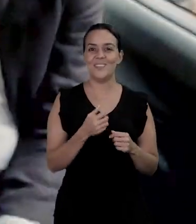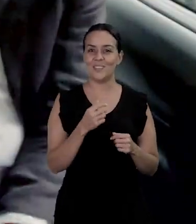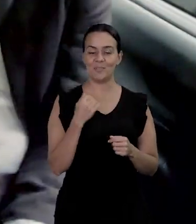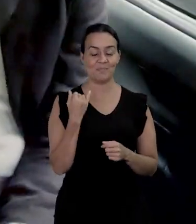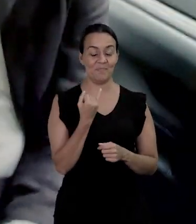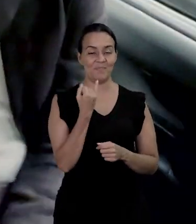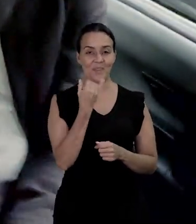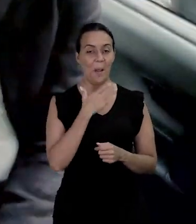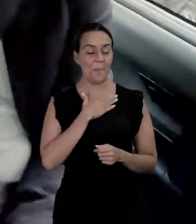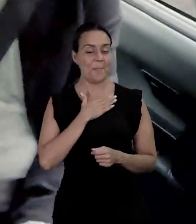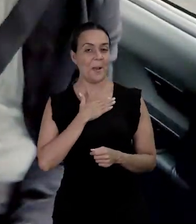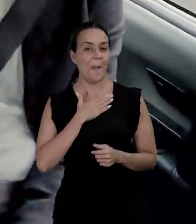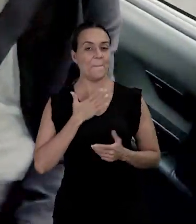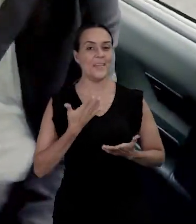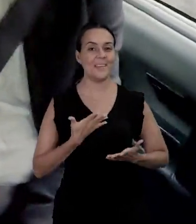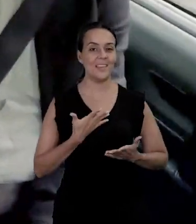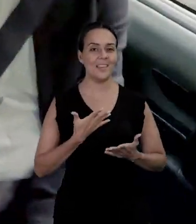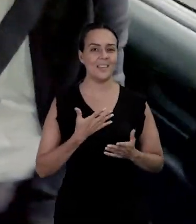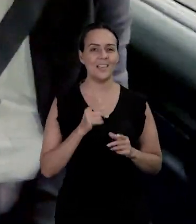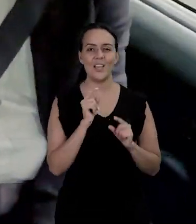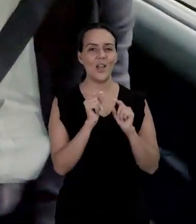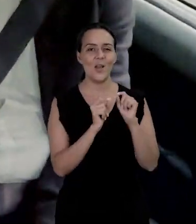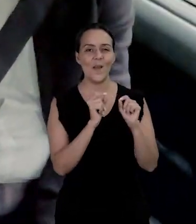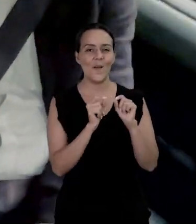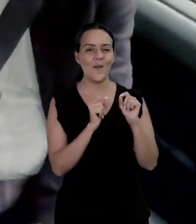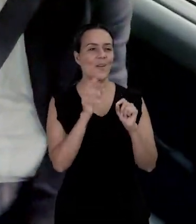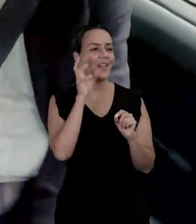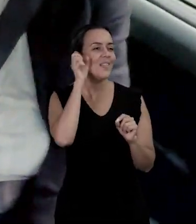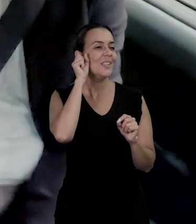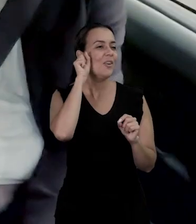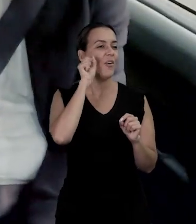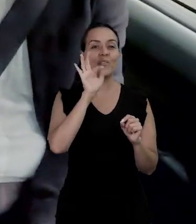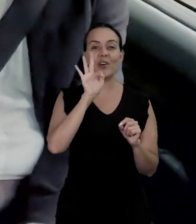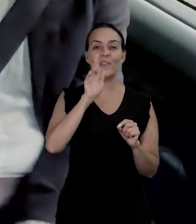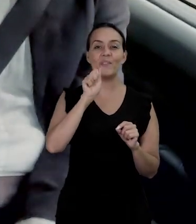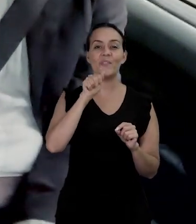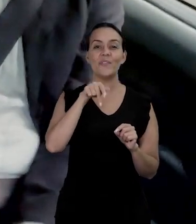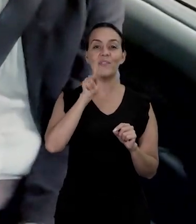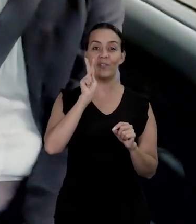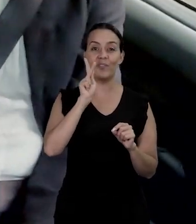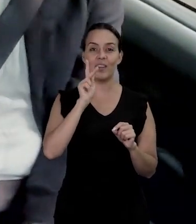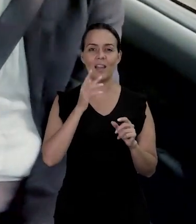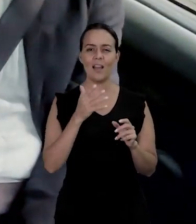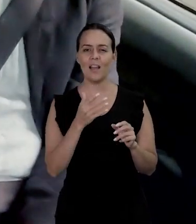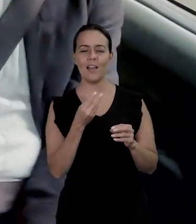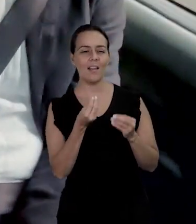Você vai baixar tudo do Frank Zappa, o que você vai ouvir, né, meu? Por onde você começa... Que loucura, por onde eu começo,